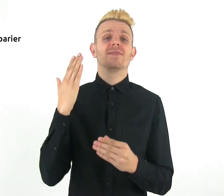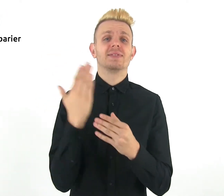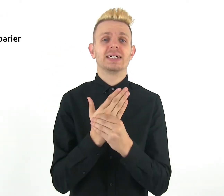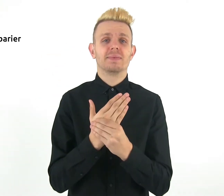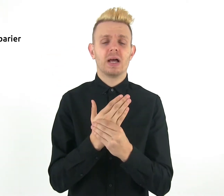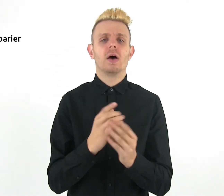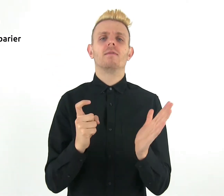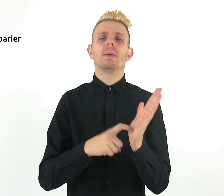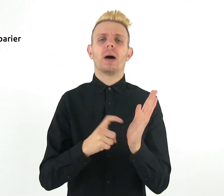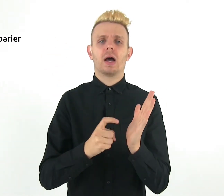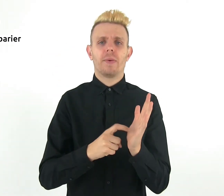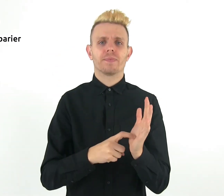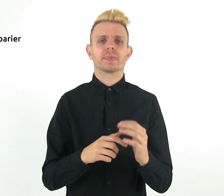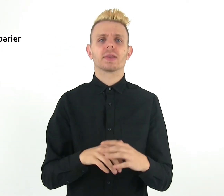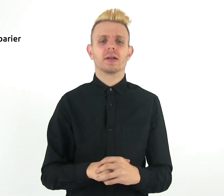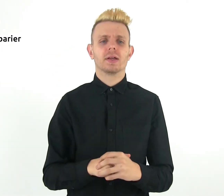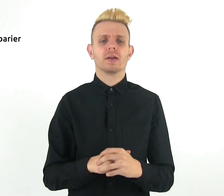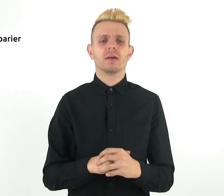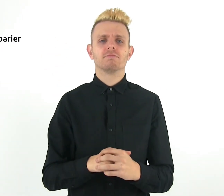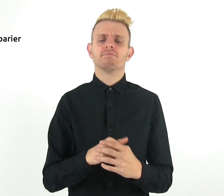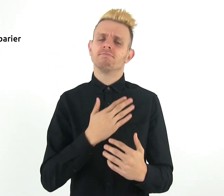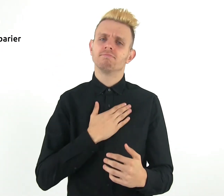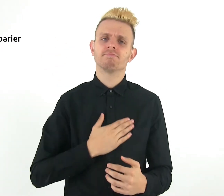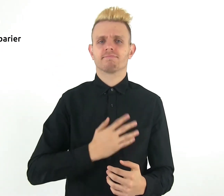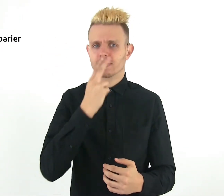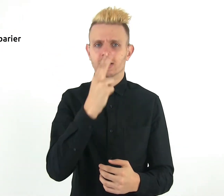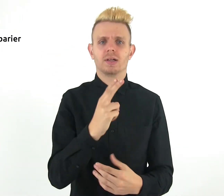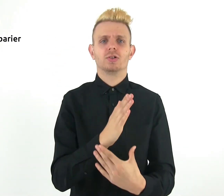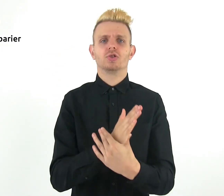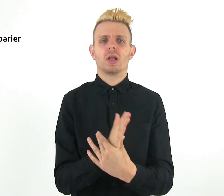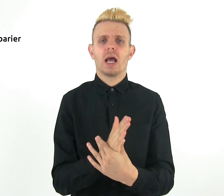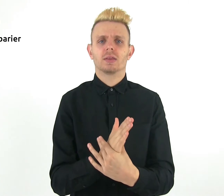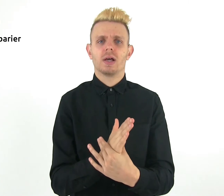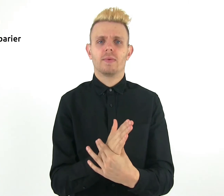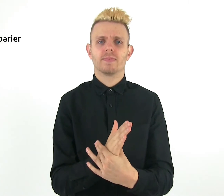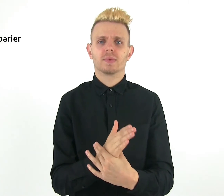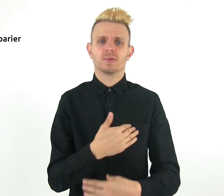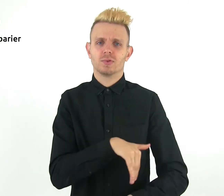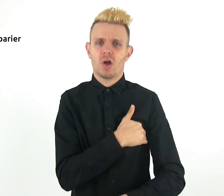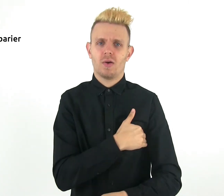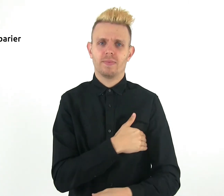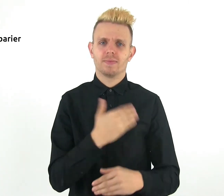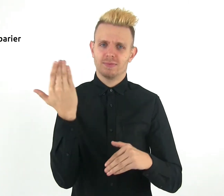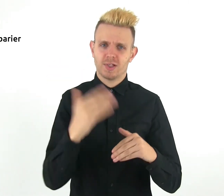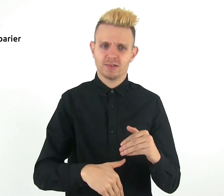Firma wymagania Mile widziane wykształcenie średnie,